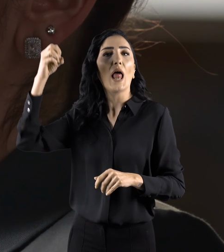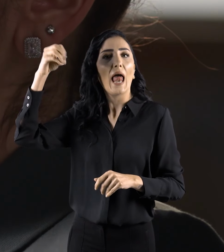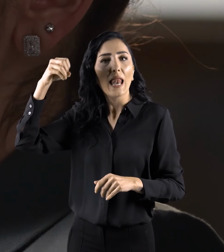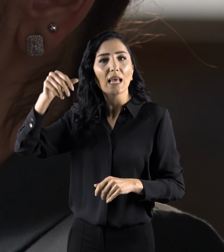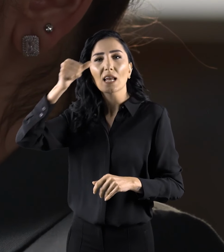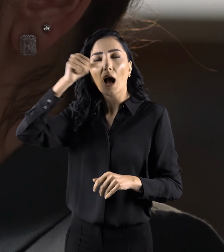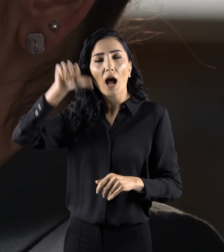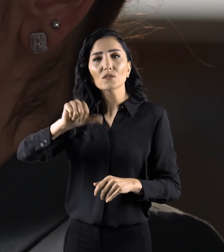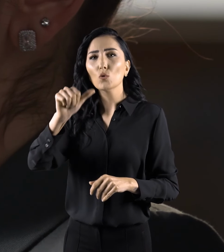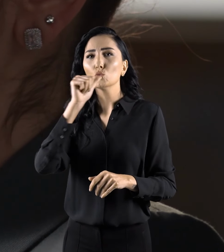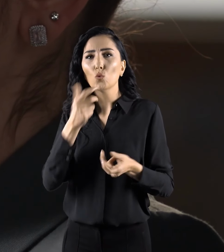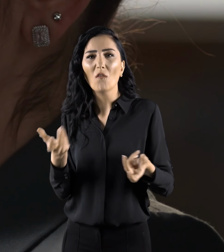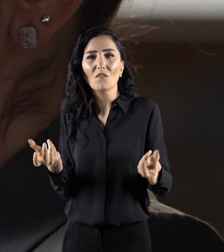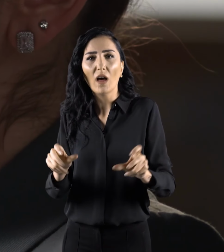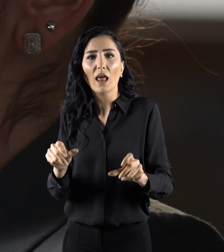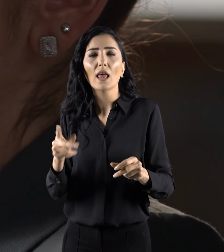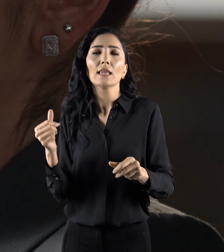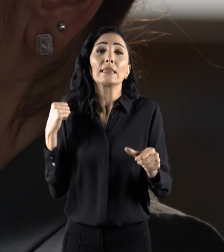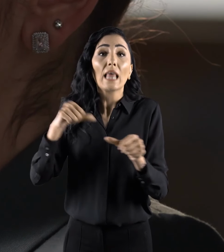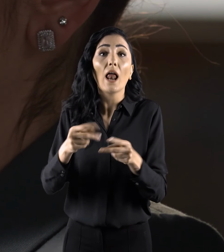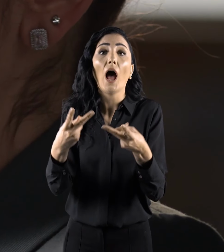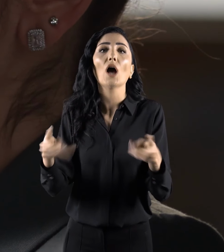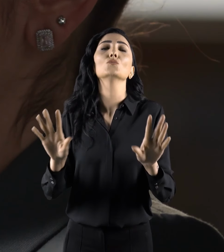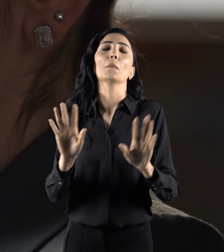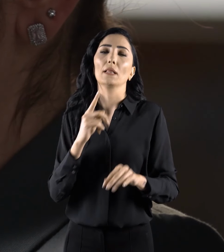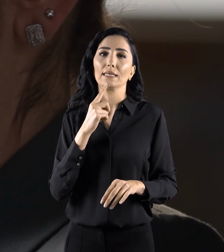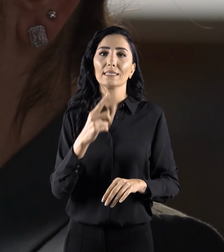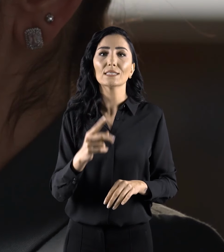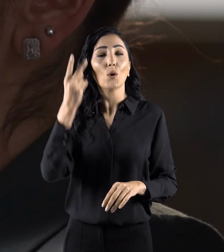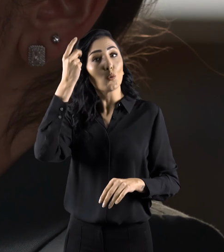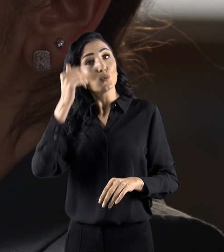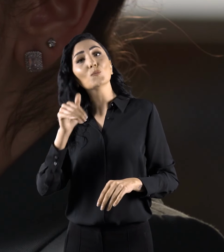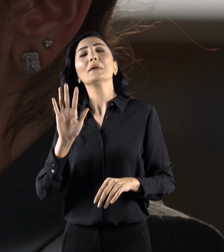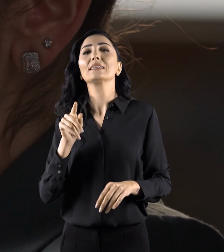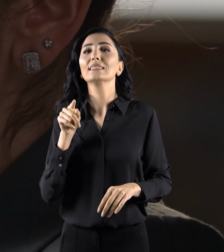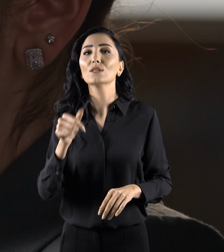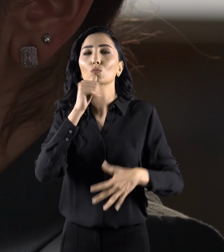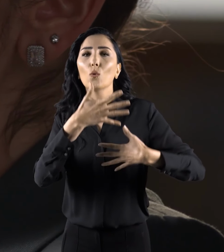elektrik, gaz ve su vanalarını tekrar aktif hale getirmemeliyiz. Unutmamalıyız ki